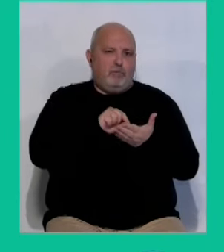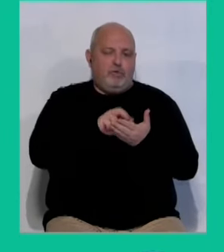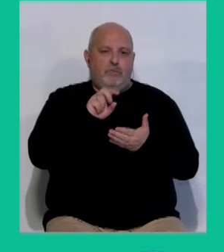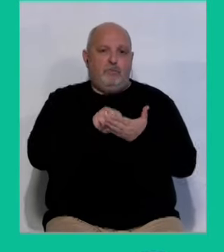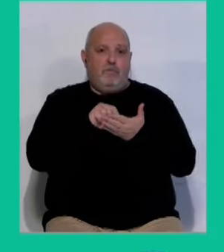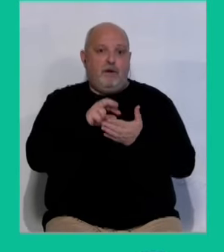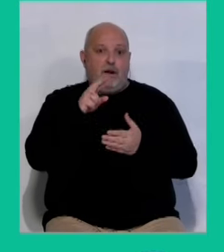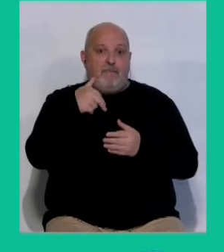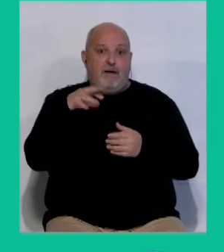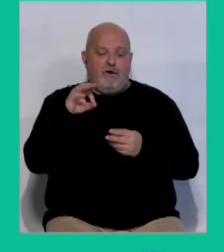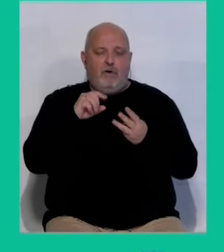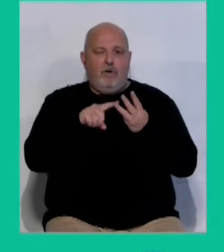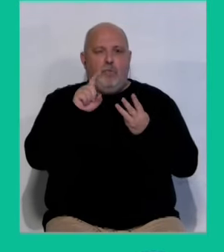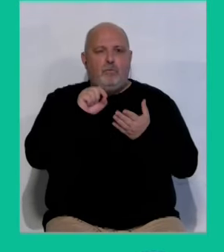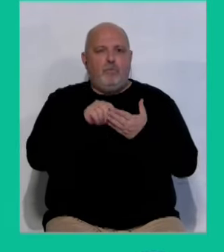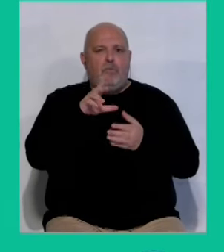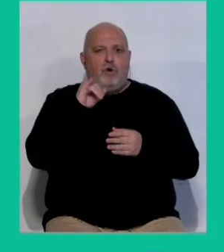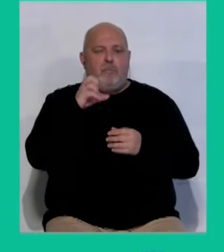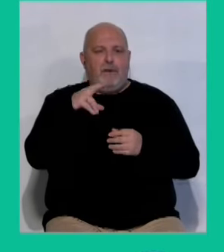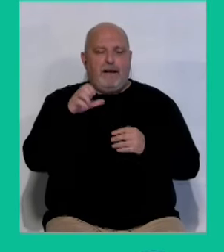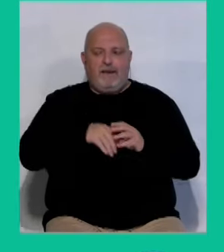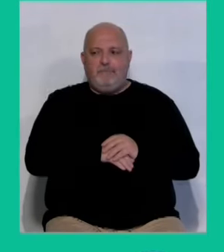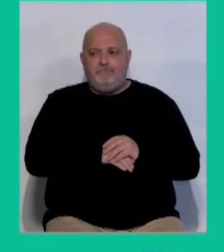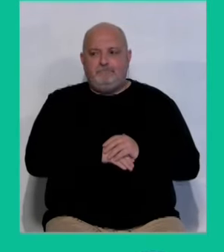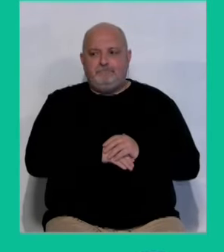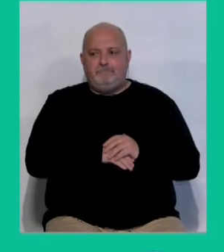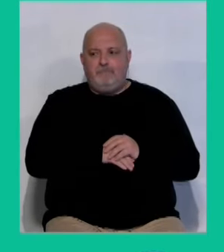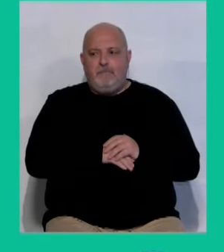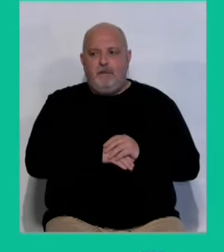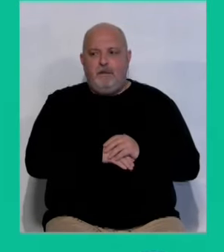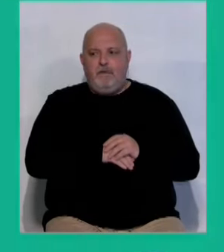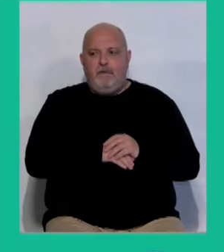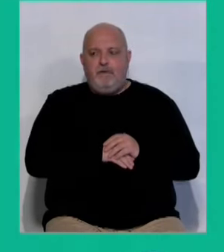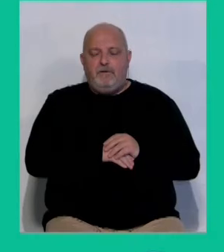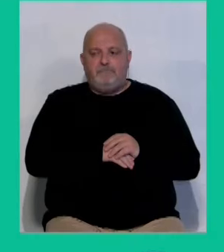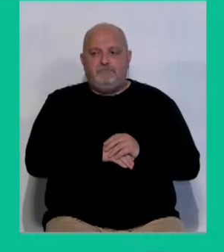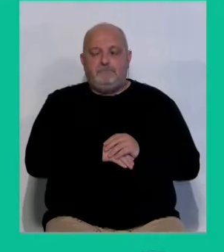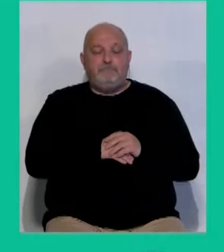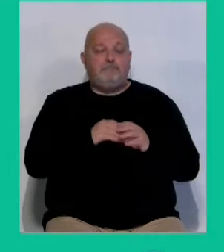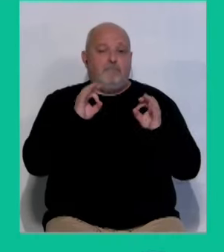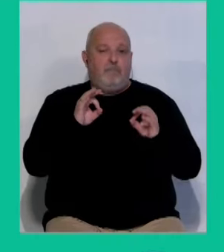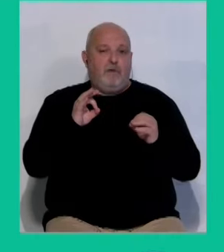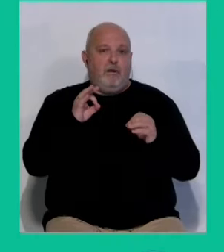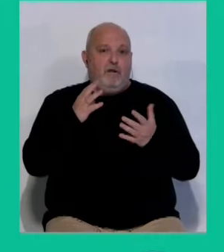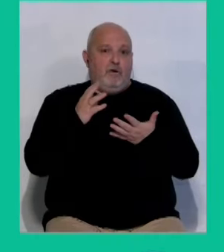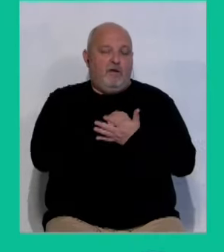para Rober Navarro y un punto para Jorge meré buena actuación de los centrales en